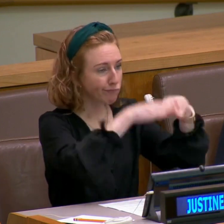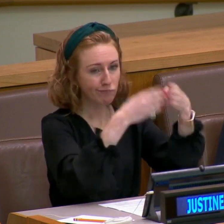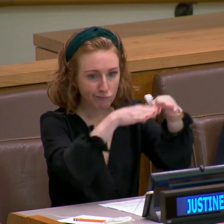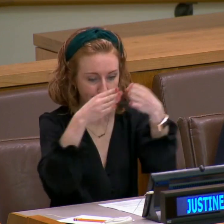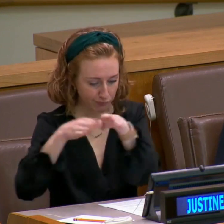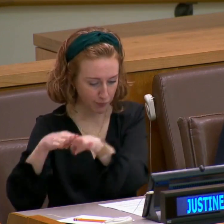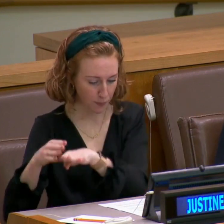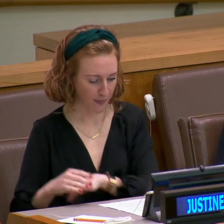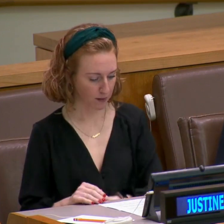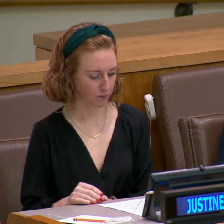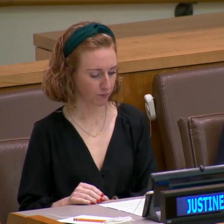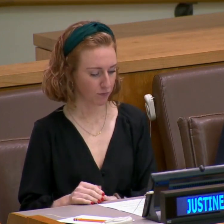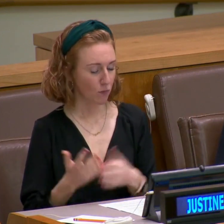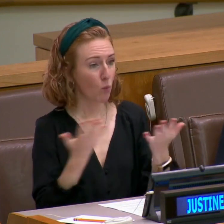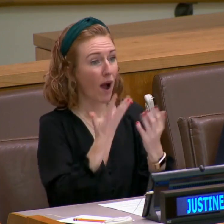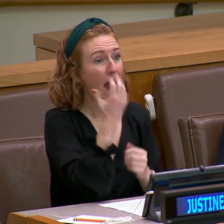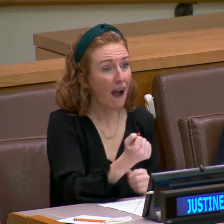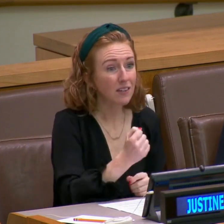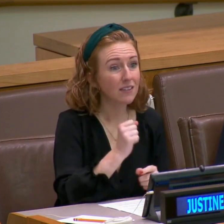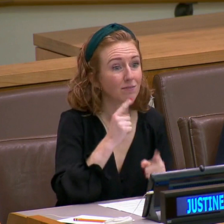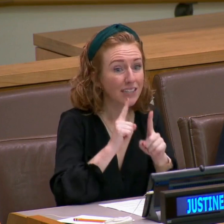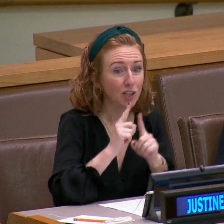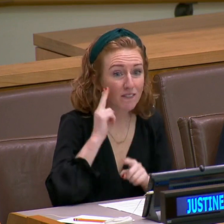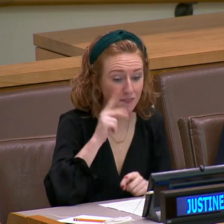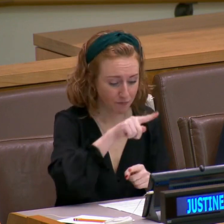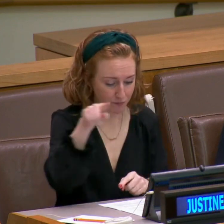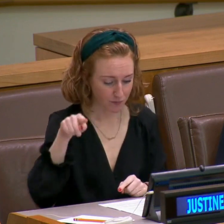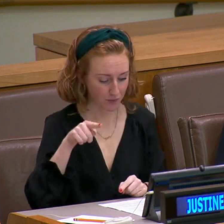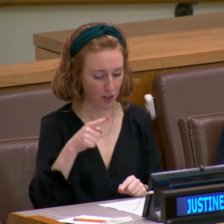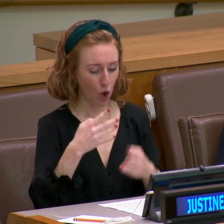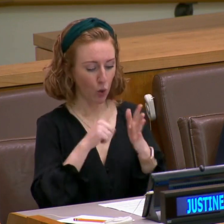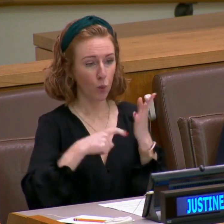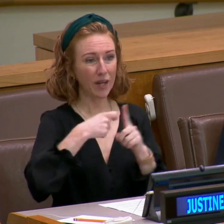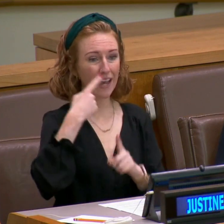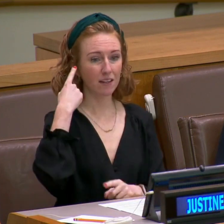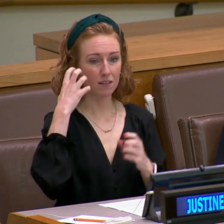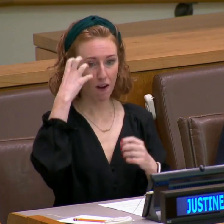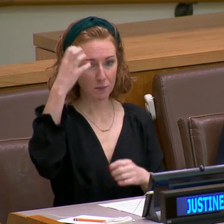sordos están siendo cerrados. En los colegios con profesores de sordos especializados, el gobierno de Reino Unido